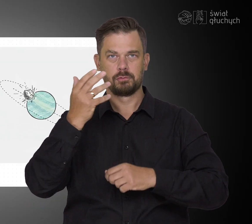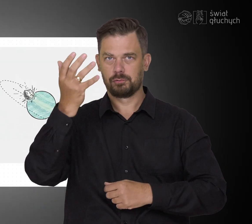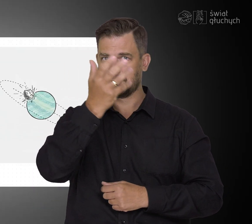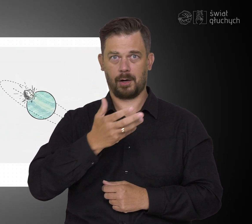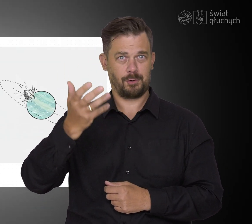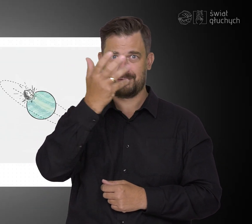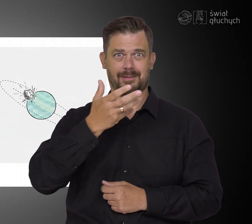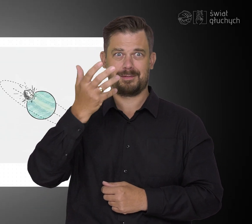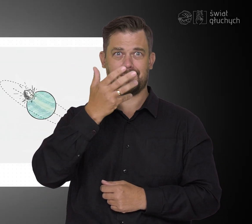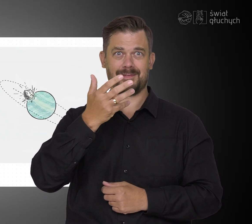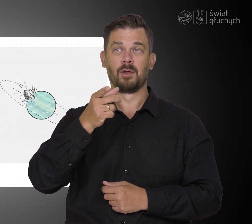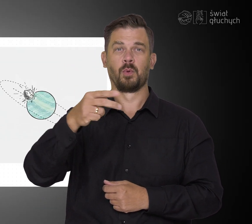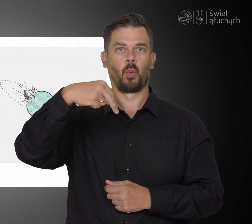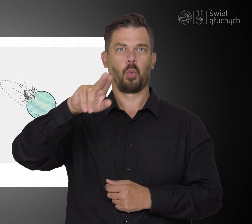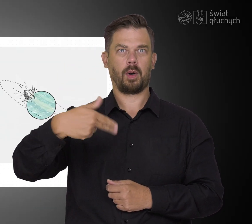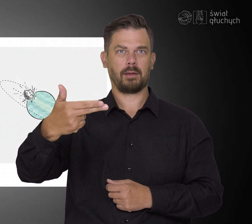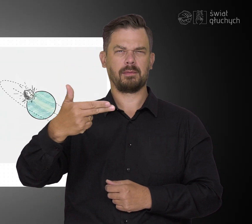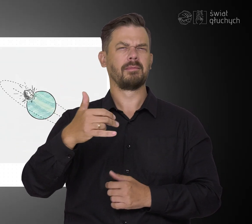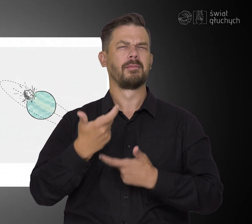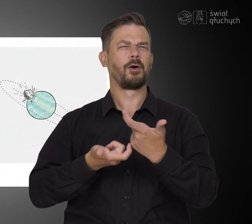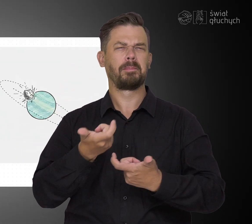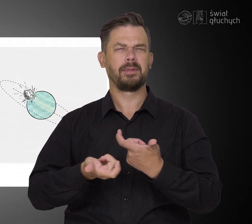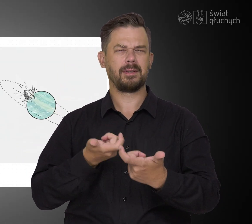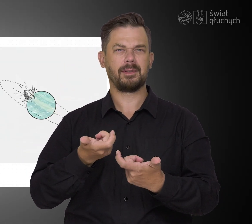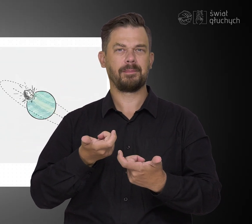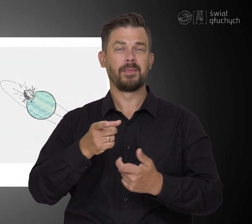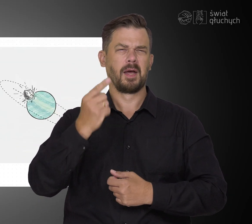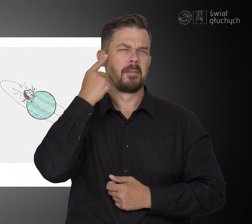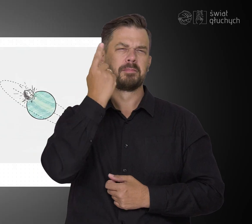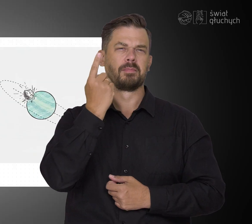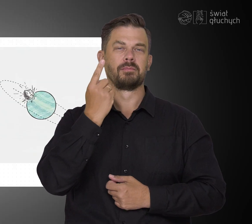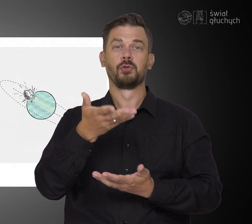to jest największa anomalia Urana. Żeby to sobie dobrze zrozumieć, pomyślmy o Ziemi.